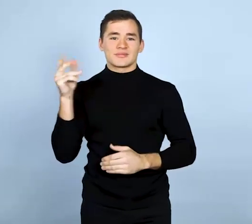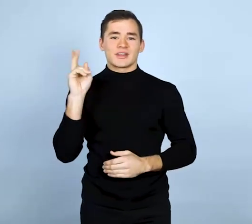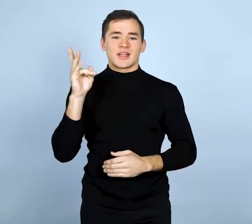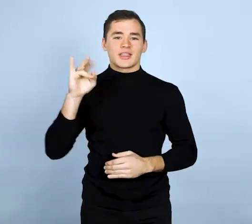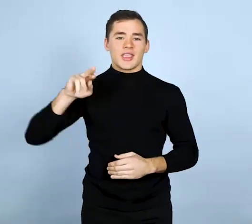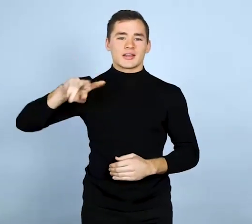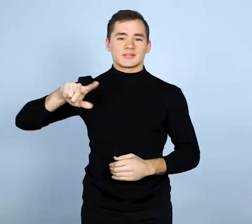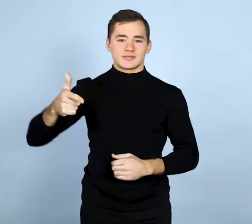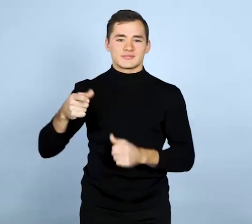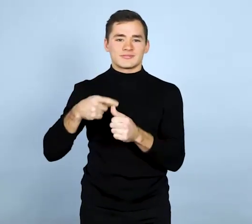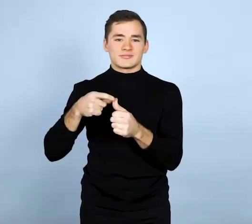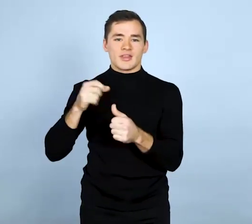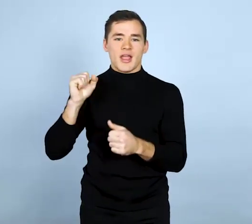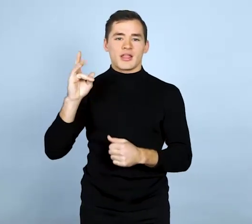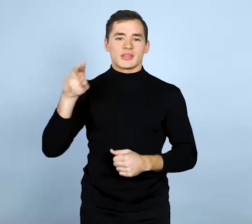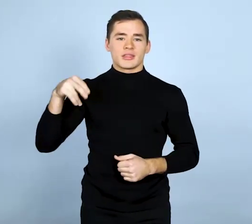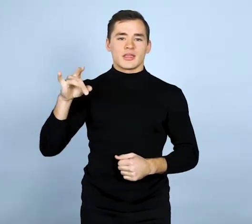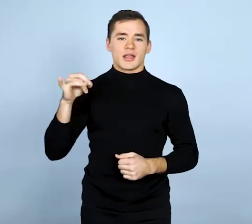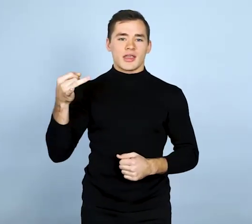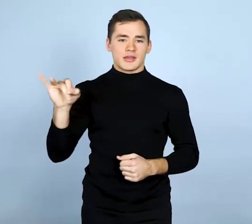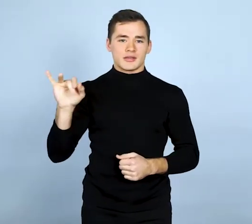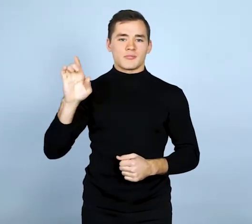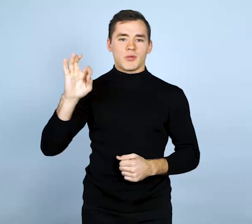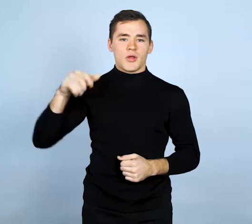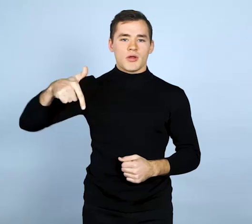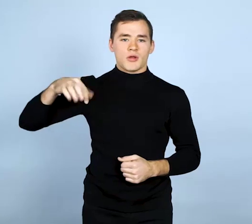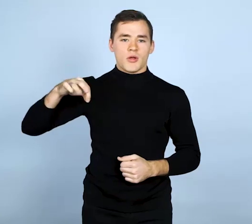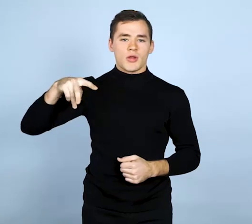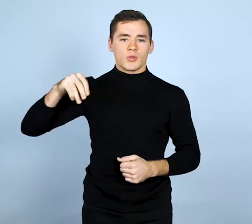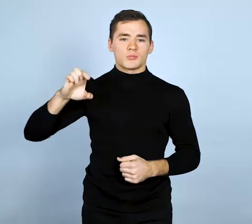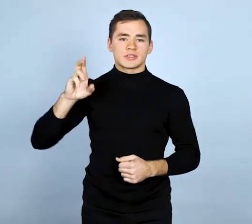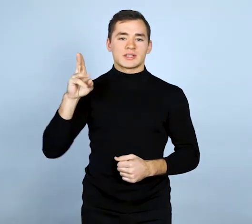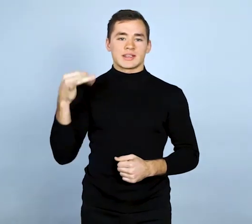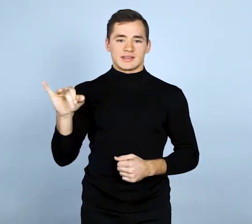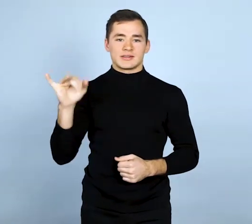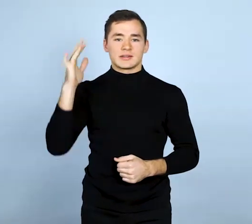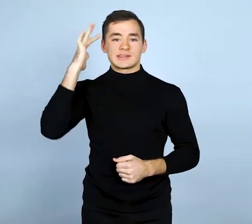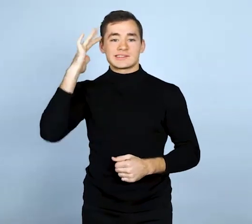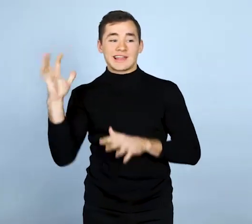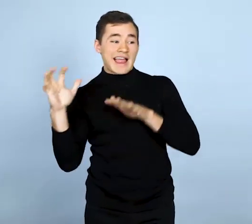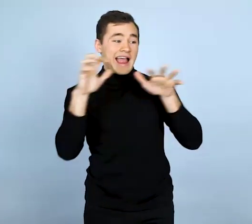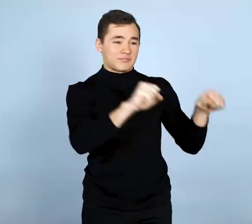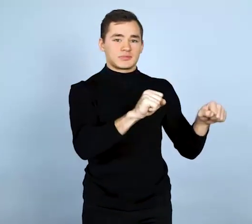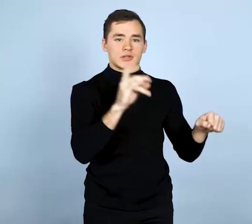князя Андрея Боголюбского и